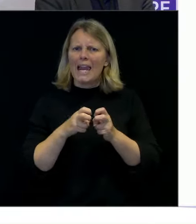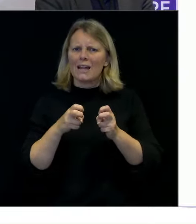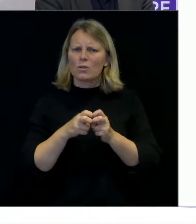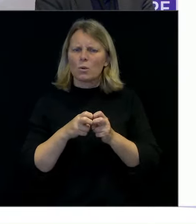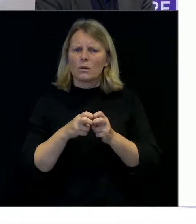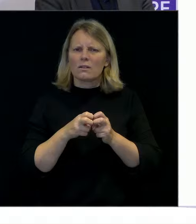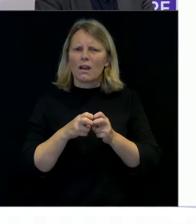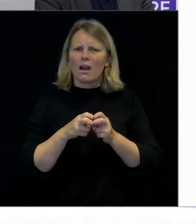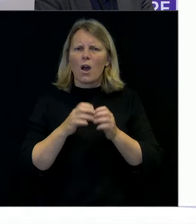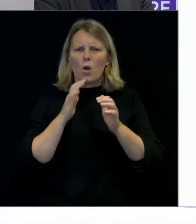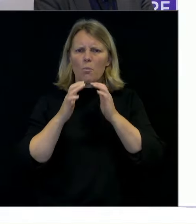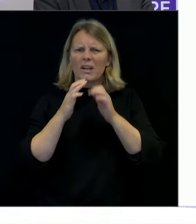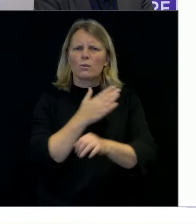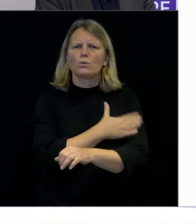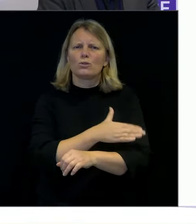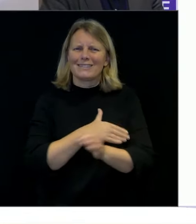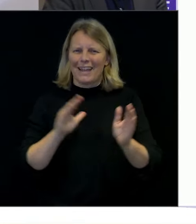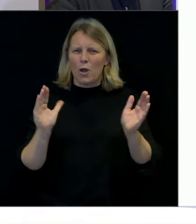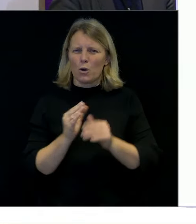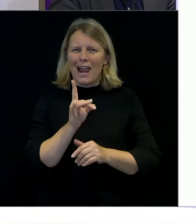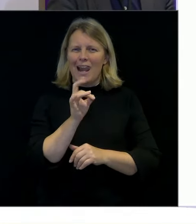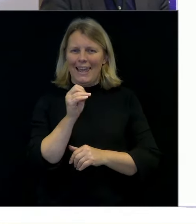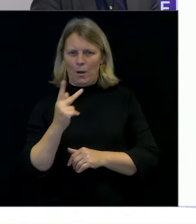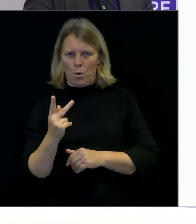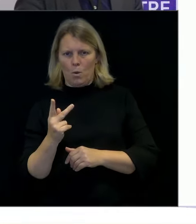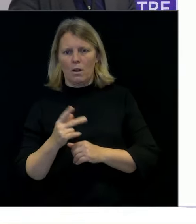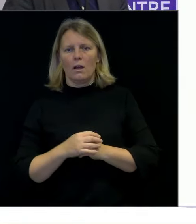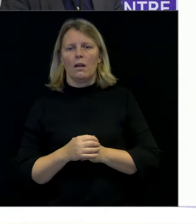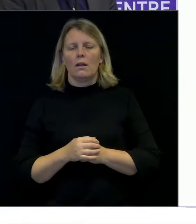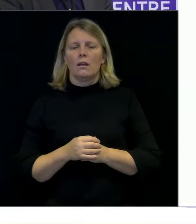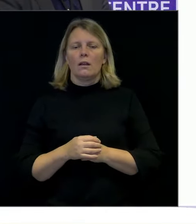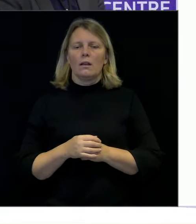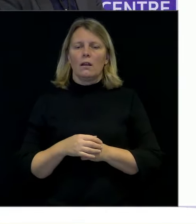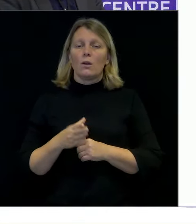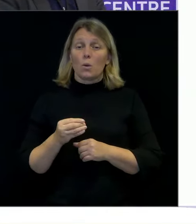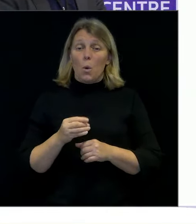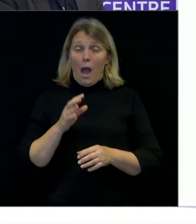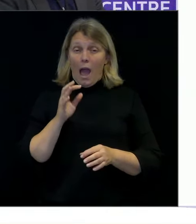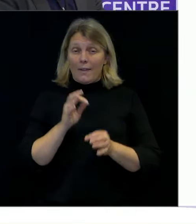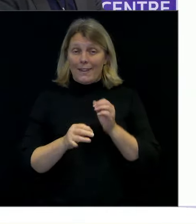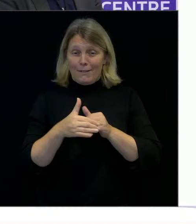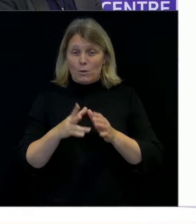Lagen om elektroniska kommunikationstjänster. LEK kallar vi den.